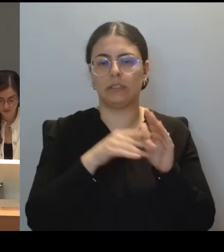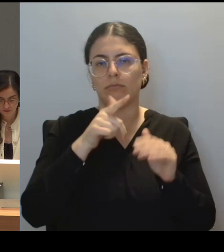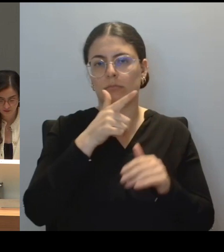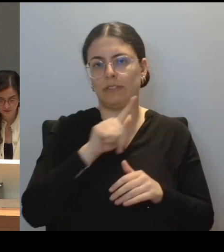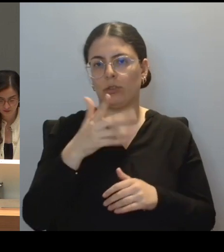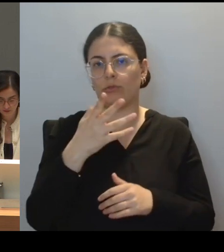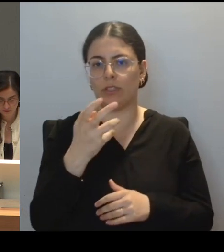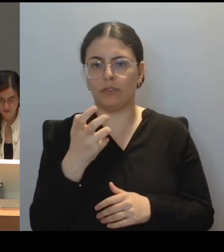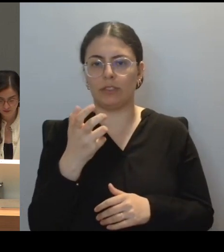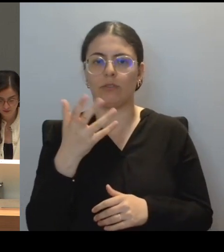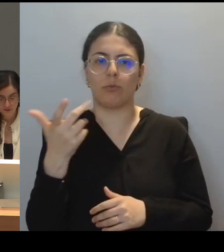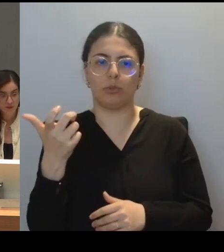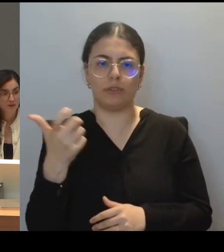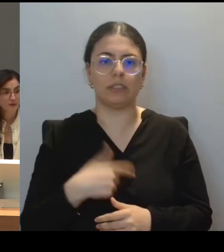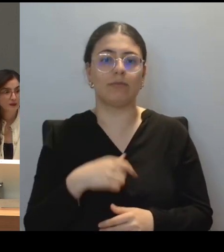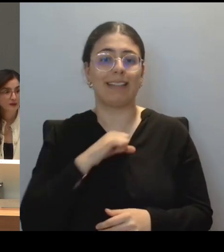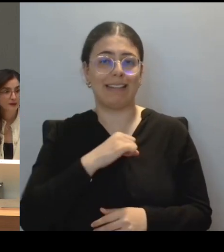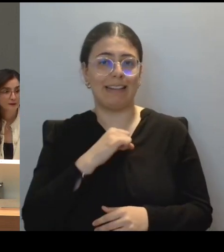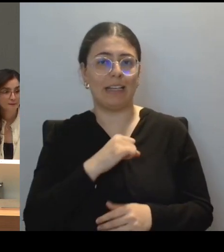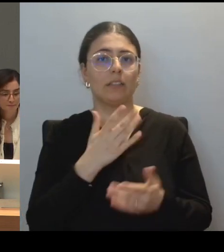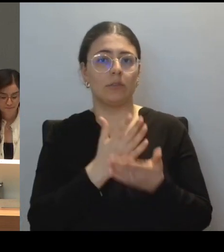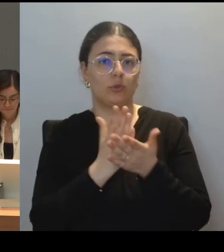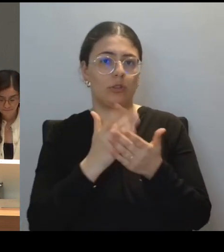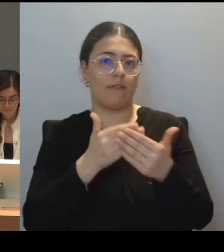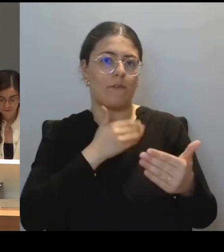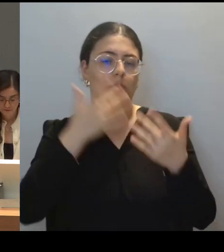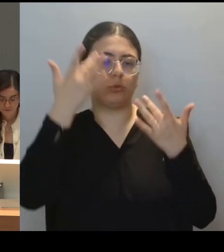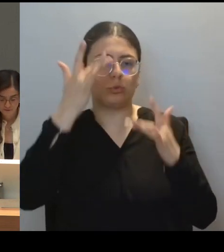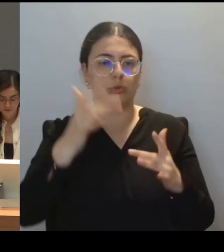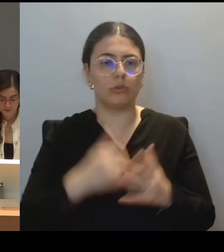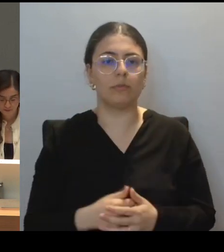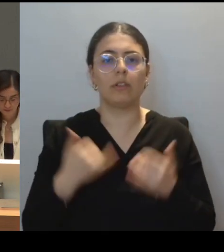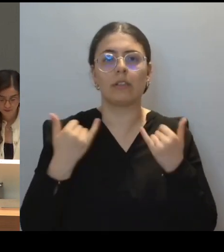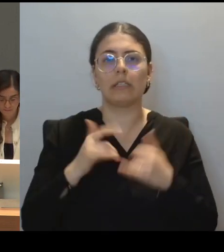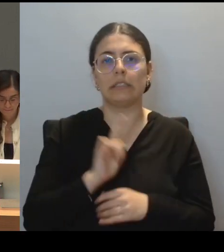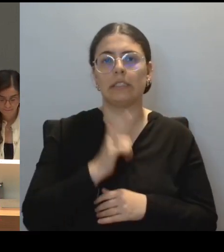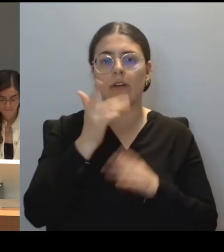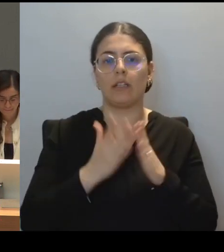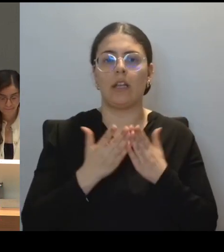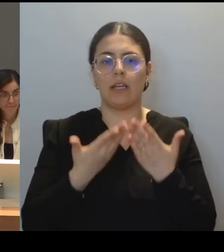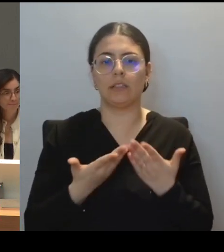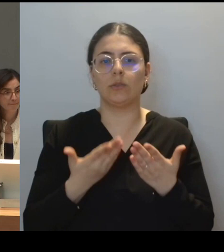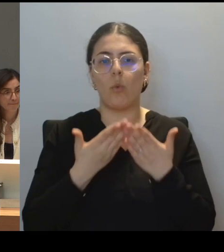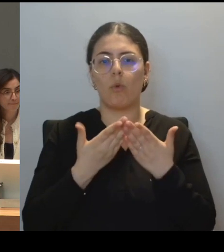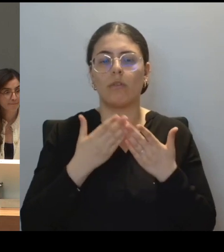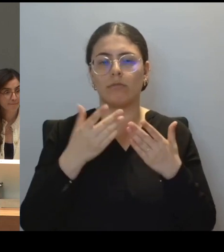Ich eröffne die zweite Lesung der Gesetzesvorlage Ich rufe auf die Überschrift, die Einleitung sowie die Artikel eins und